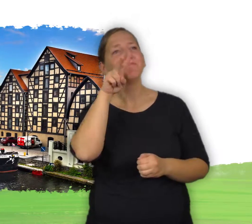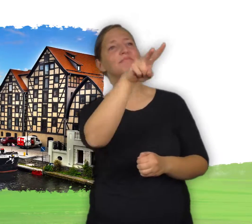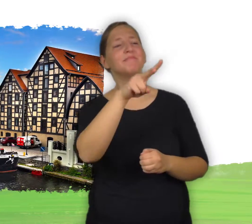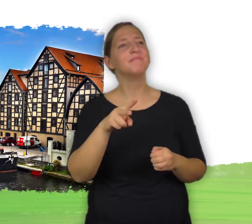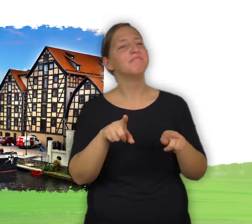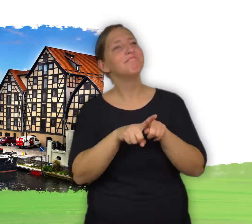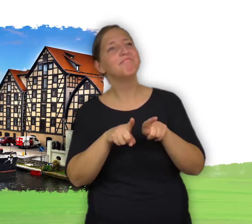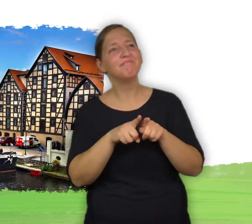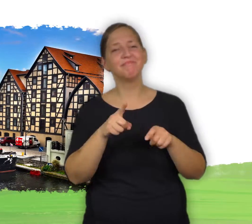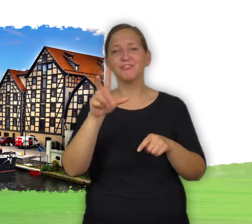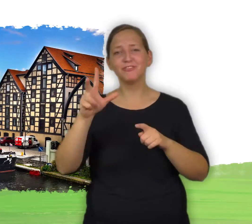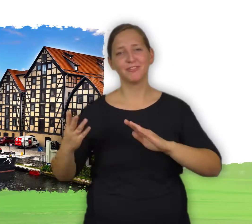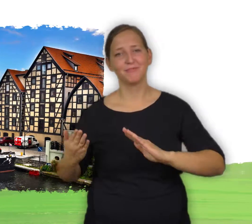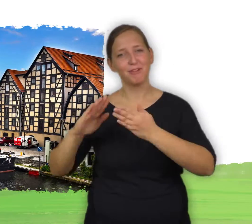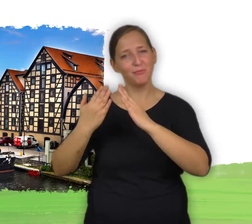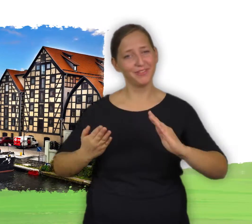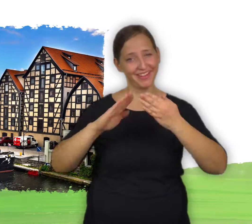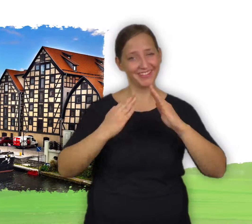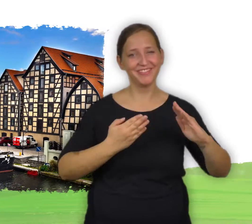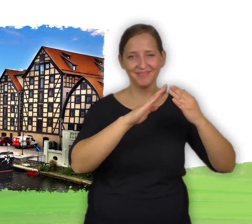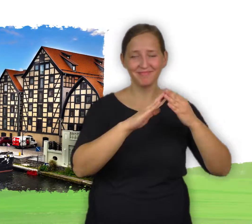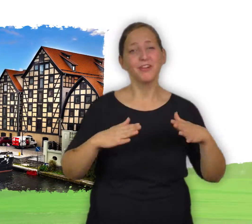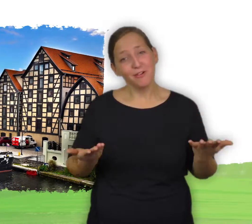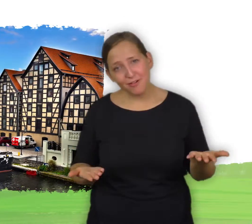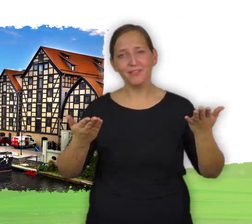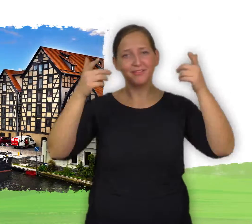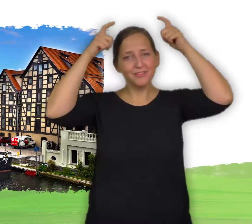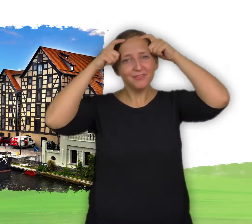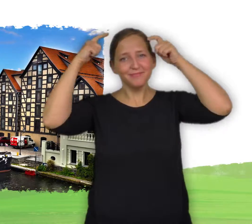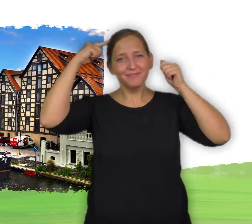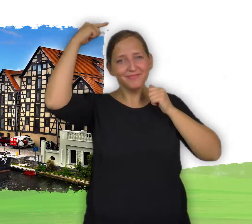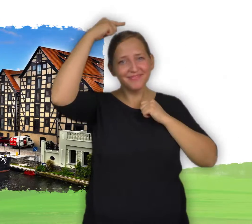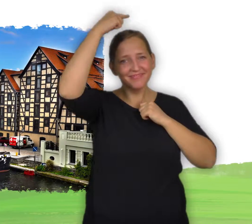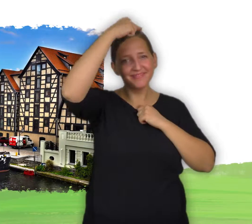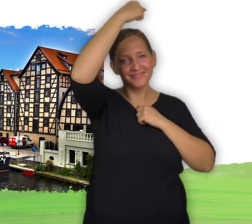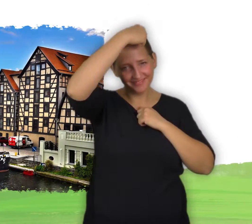Przypominają trzy góry lub koronę.